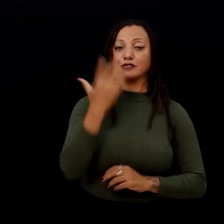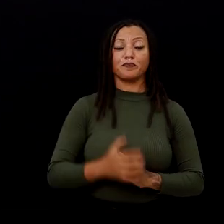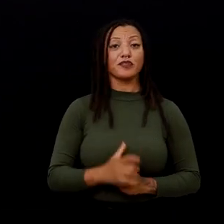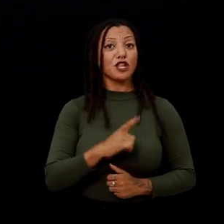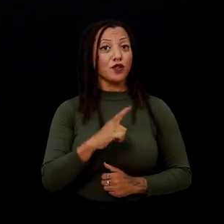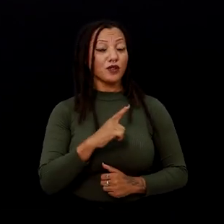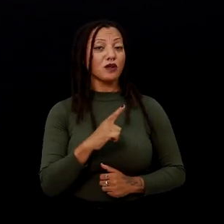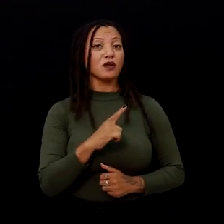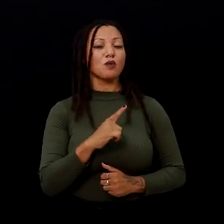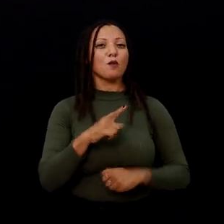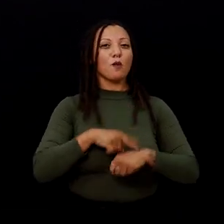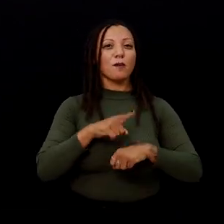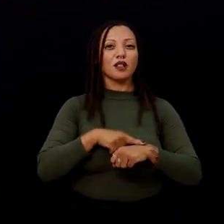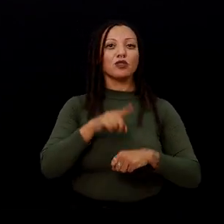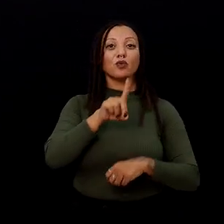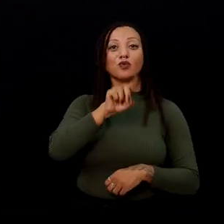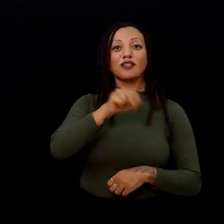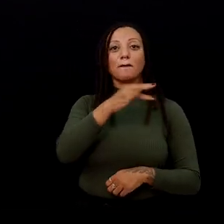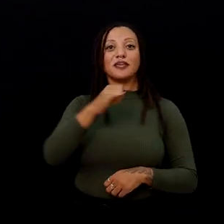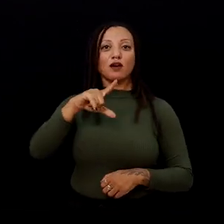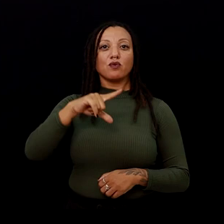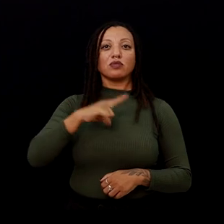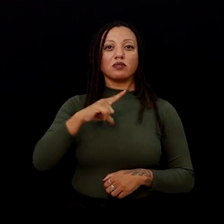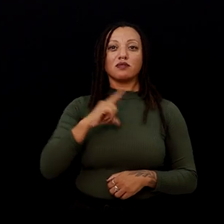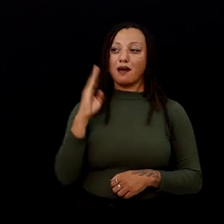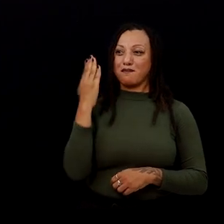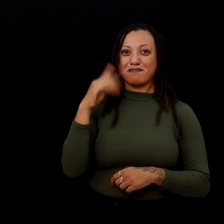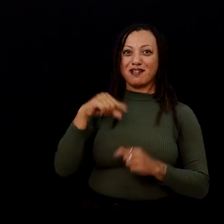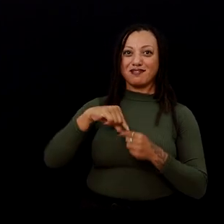em que o Damião dá a vara para a sinhá Rita,